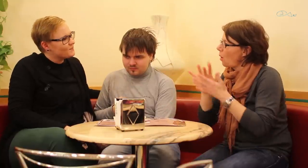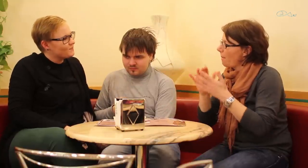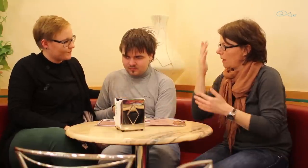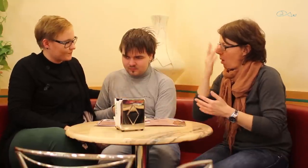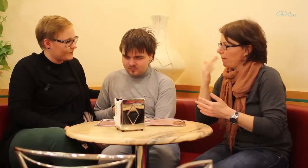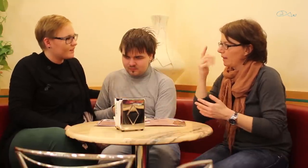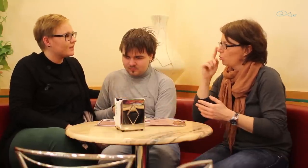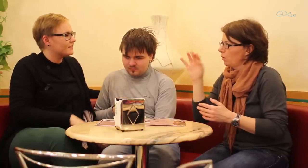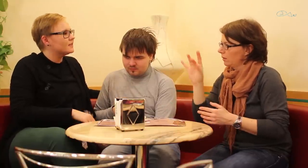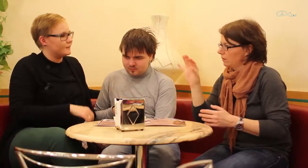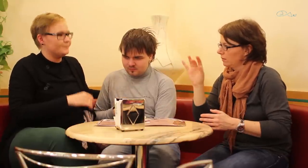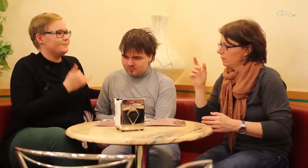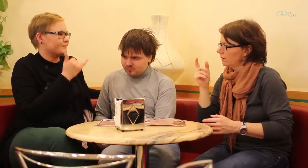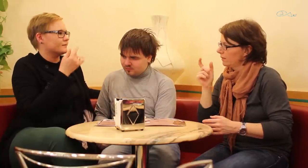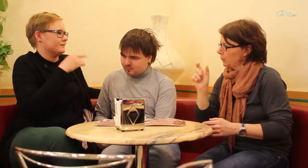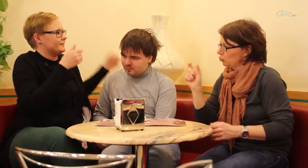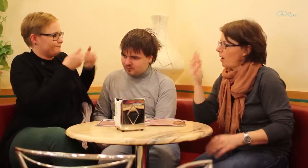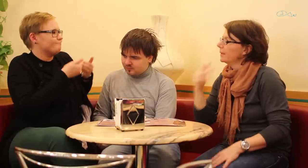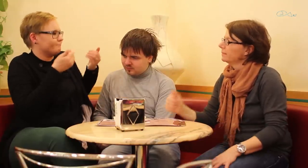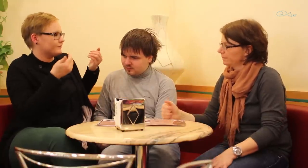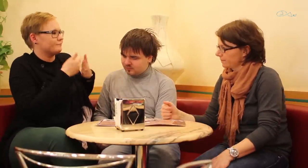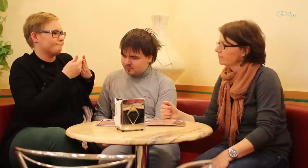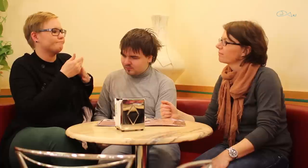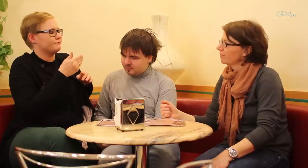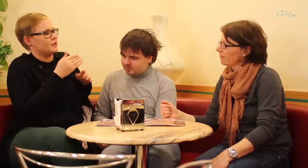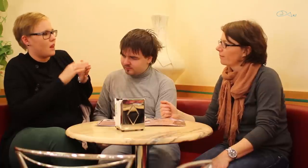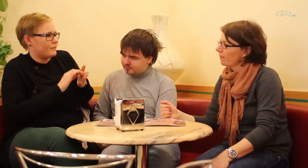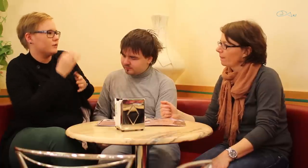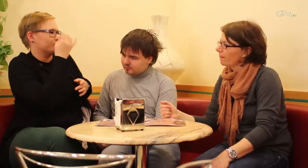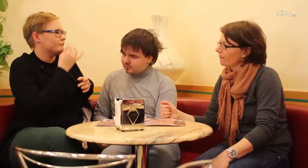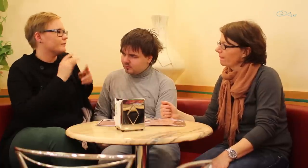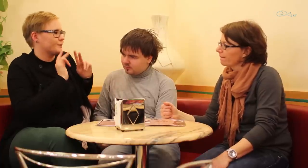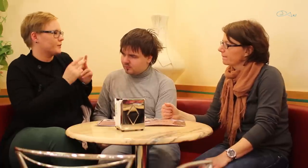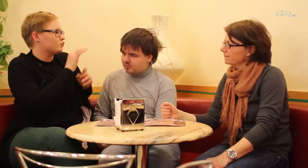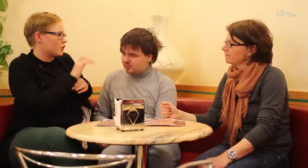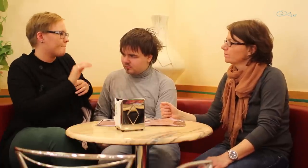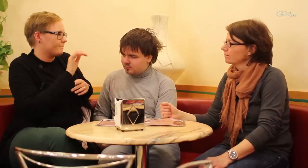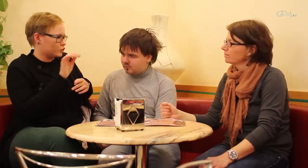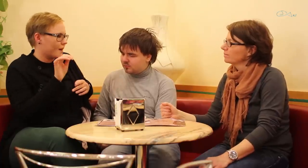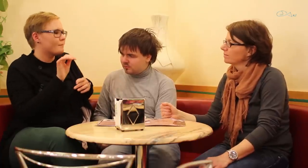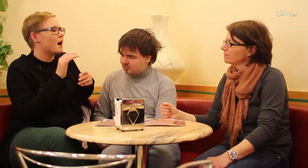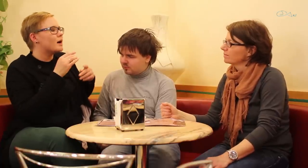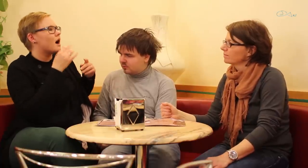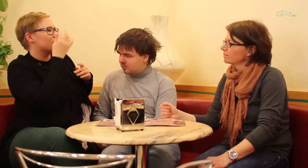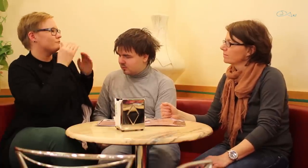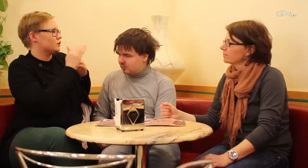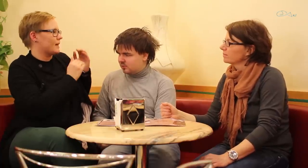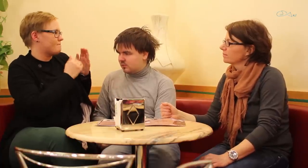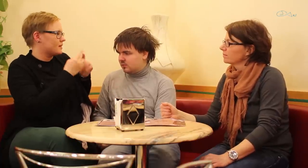Das ist aber nicht das Lormen, oder? Nein, Lormen ist auf der Hand, Geheimsprache im Gesicht. Beides sind Fingeralphabete, aber Geheimsprache ist ein anderes System.